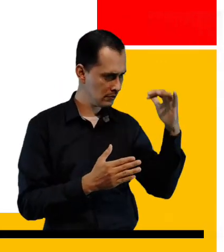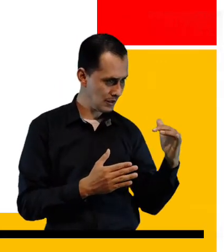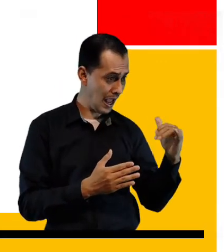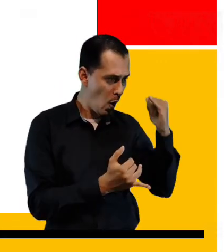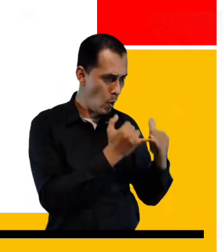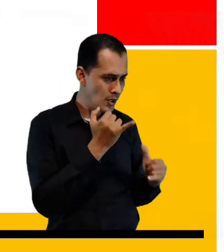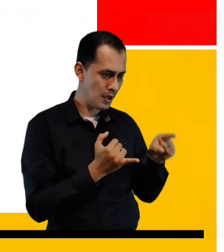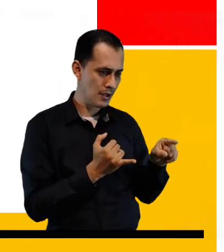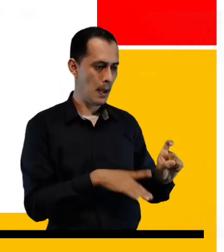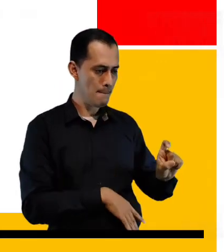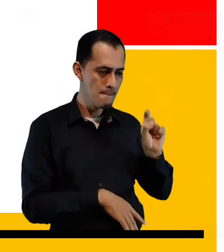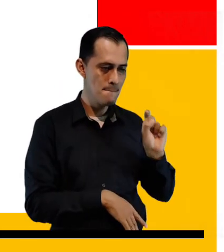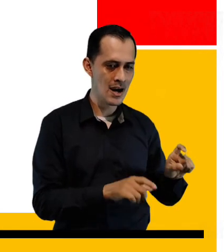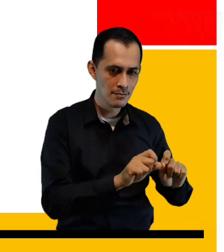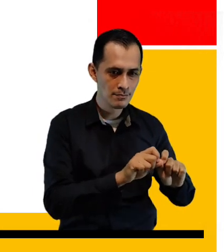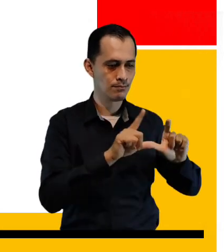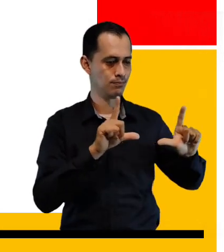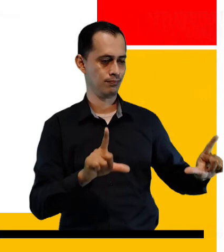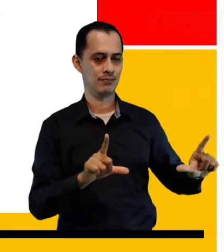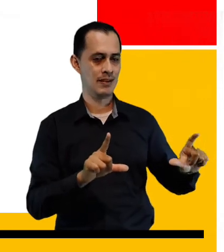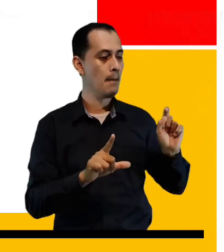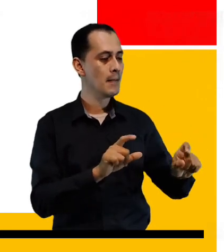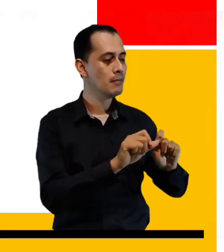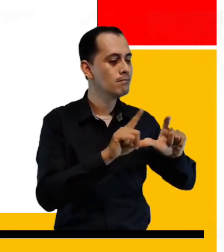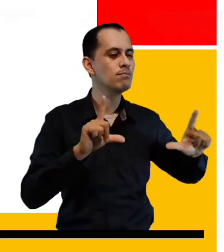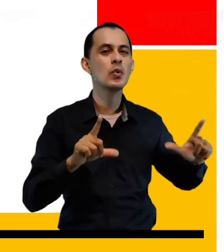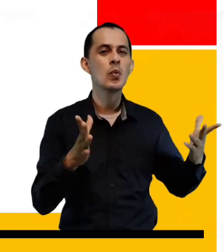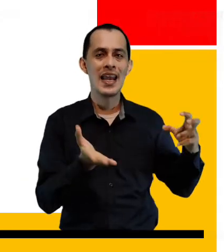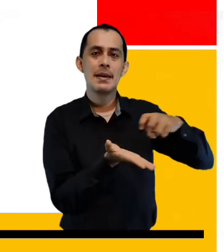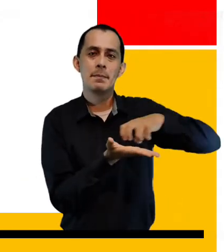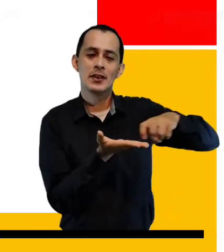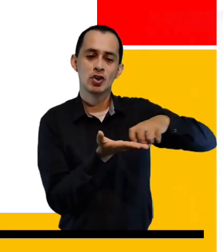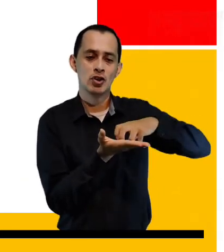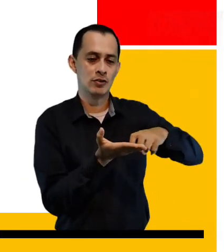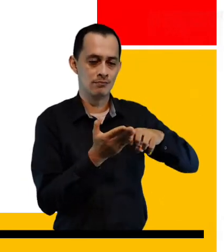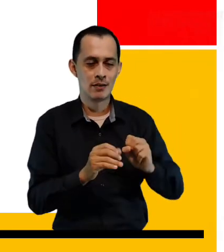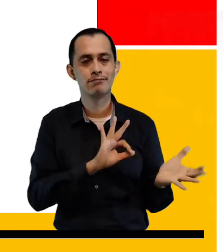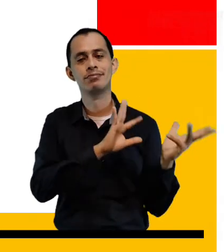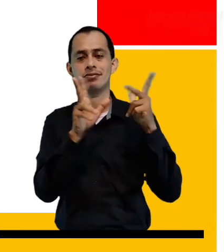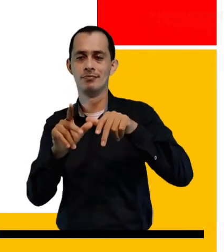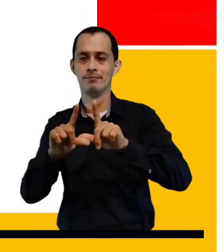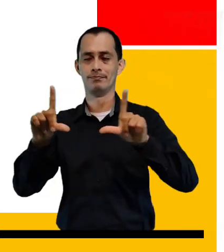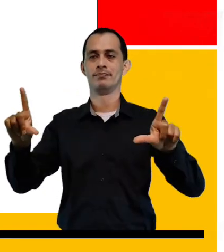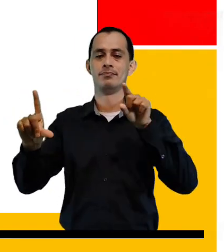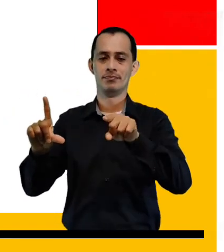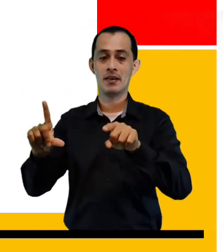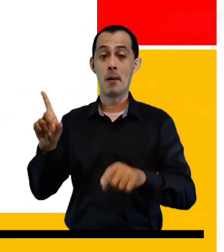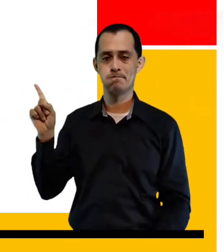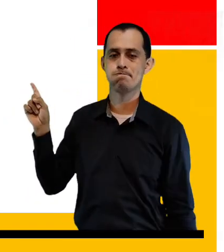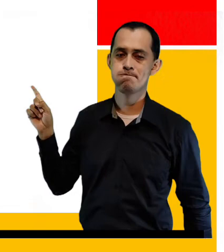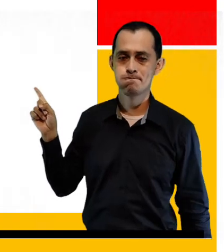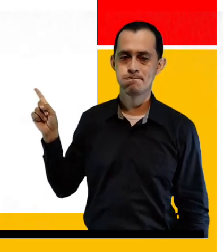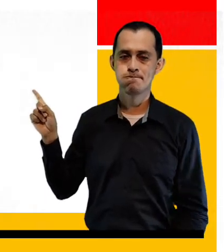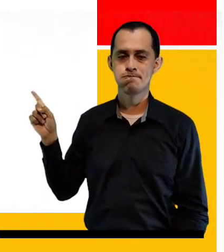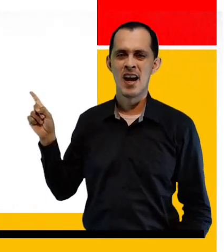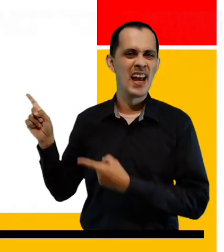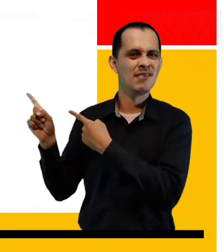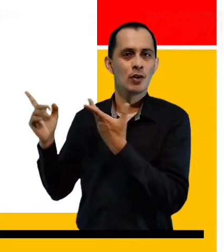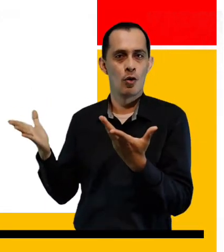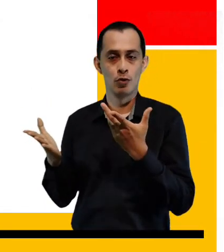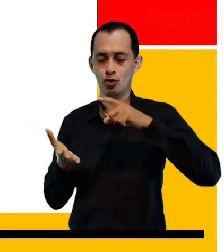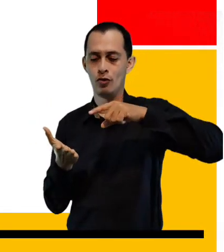y en el icono de impresora se va a generar un archivo, este archivo lo tendré que firmar y este